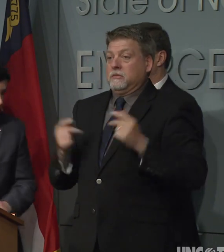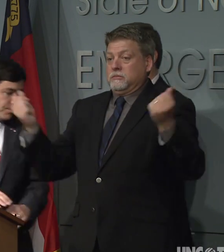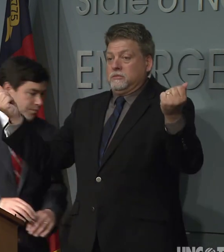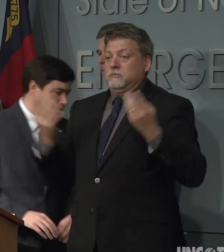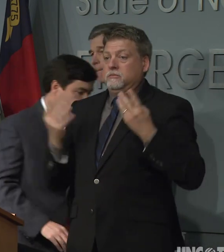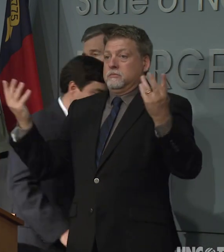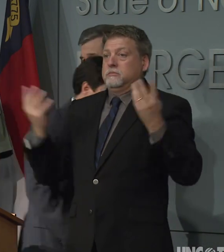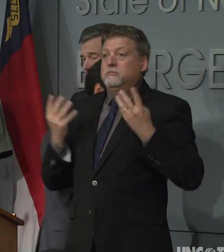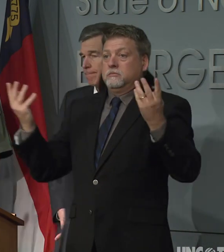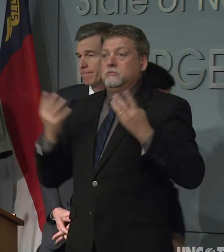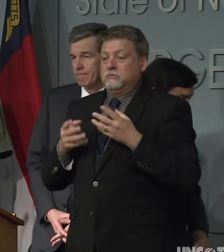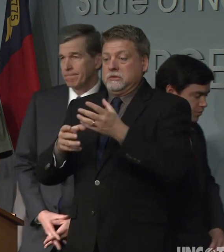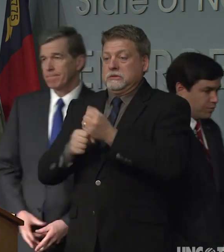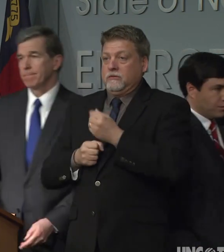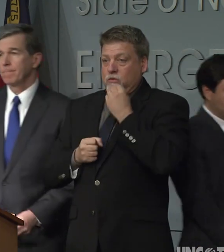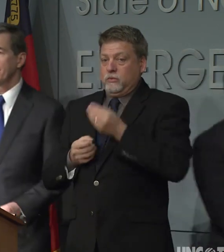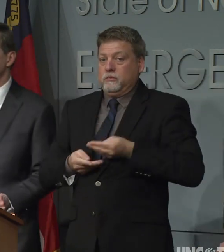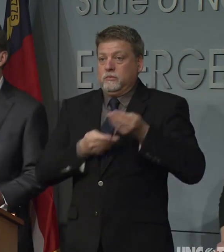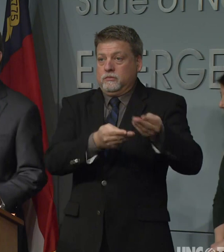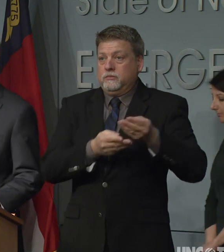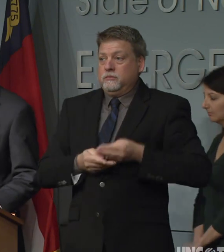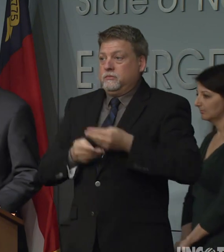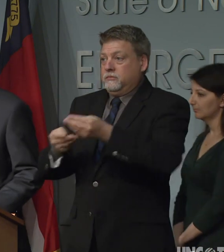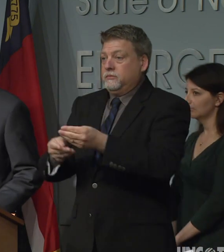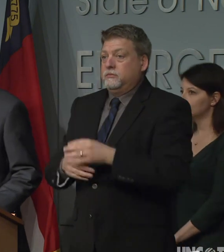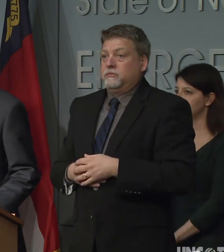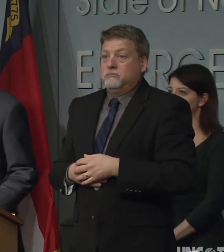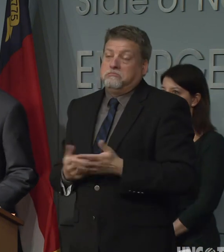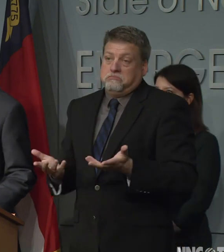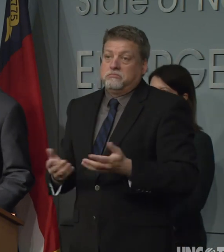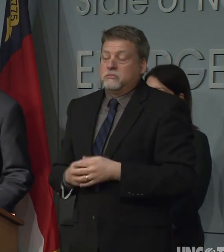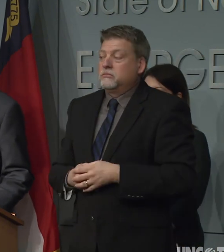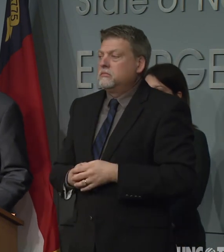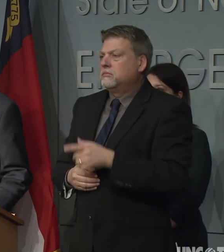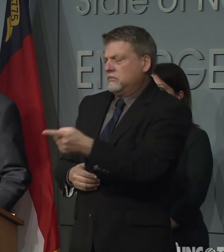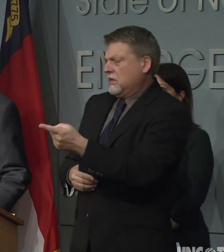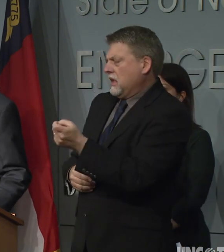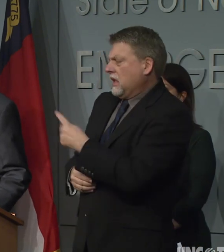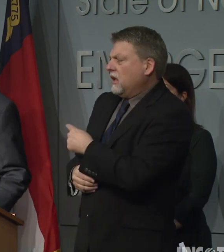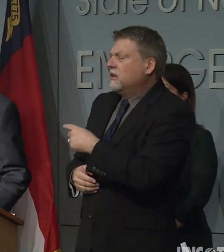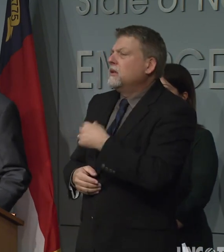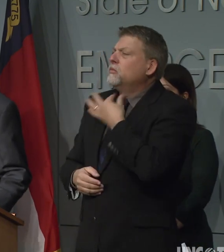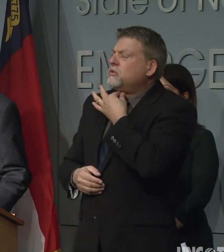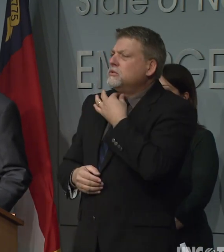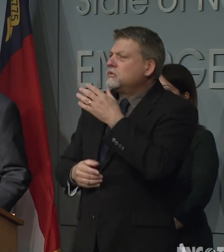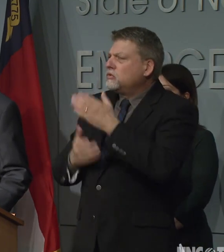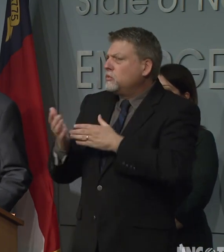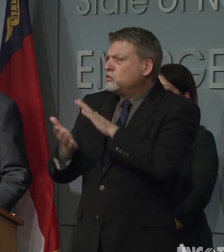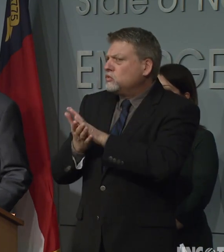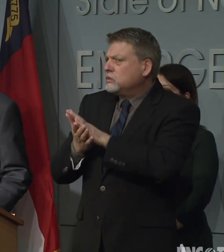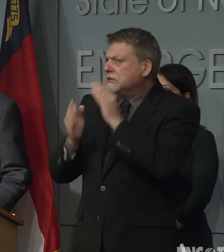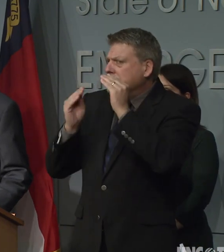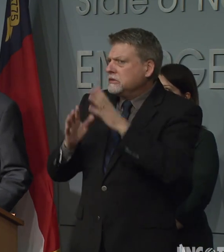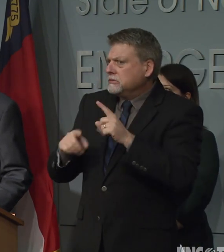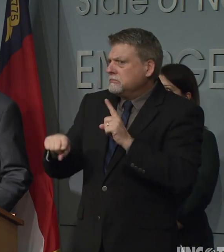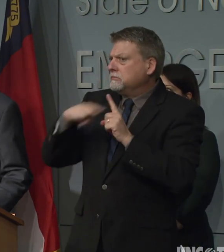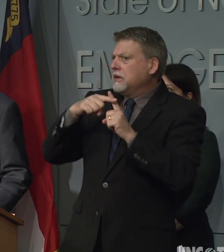para que la gente puede venir a recoger comida y si una maestra tiene un resultado positivo al apruebo de algunos de los